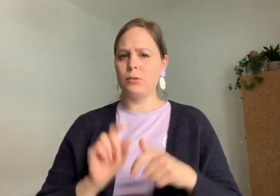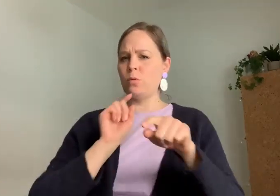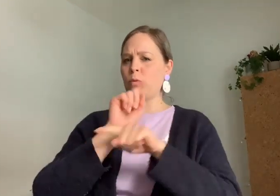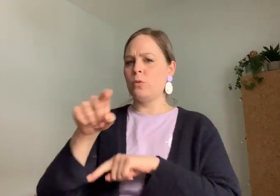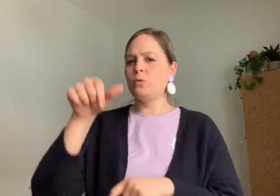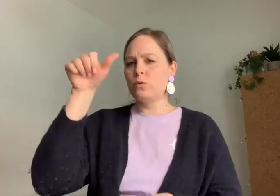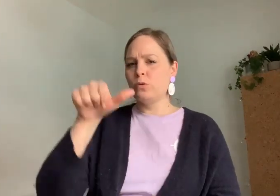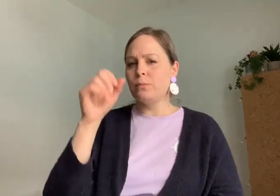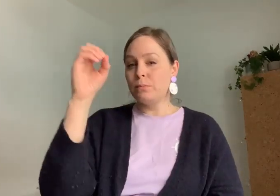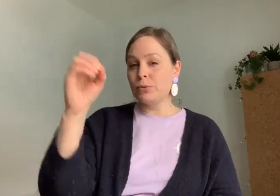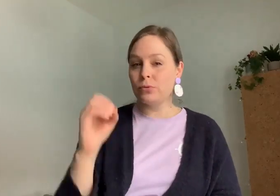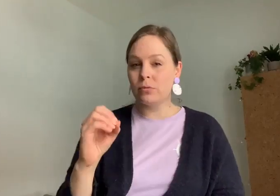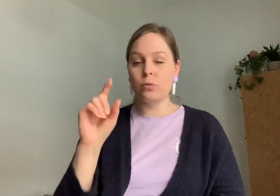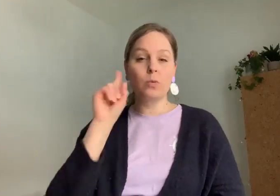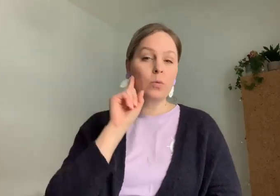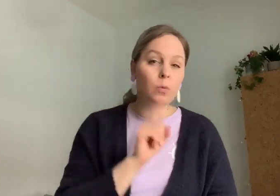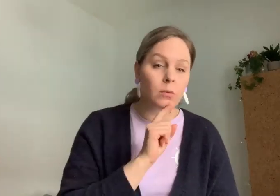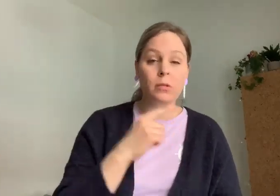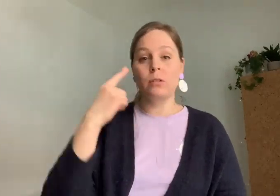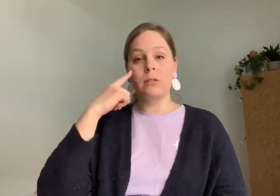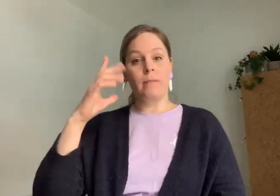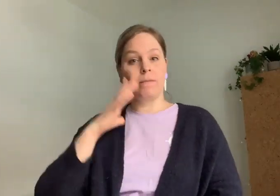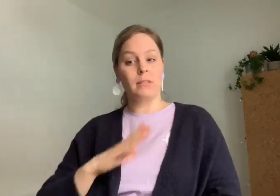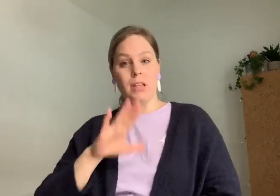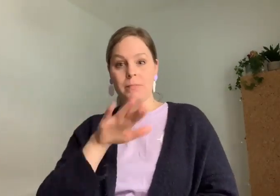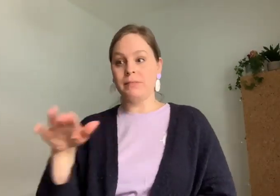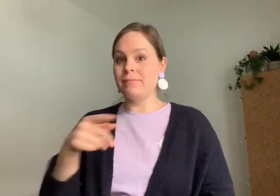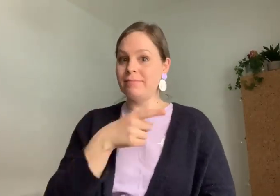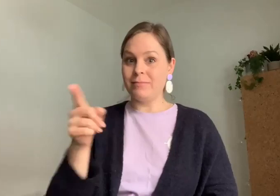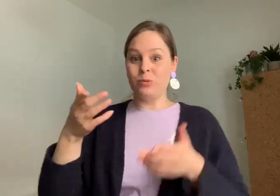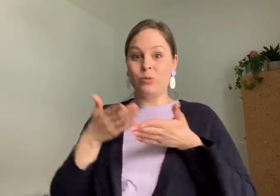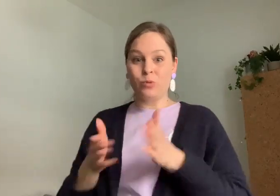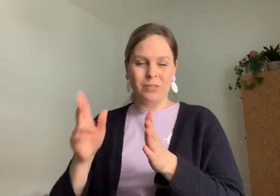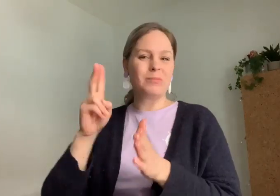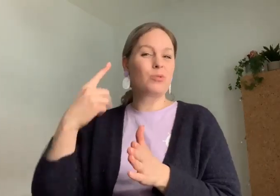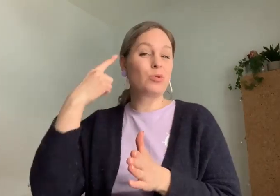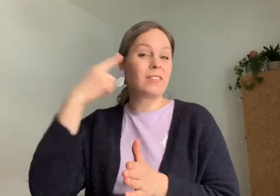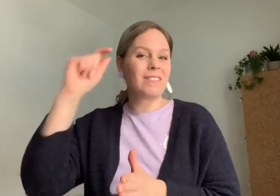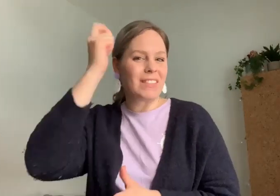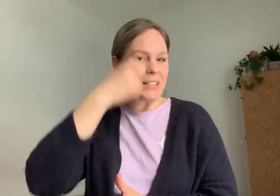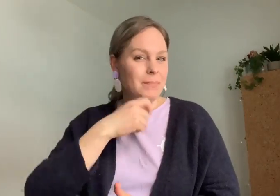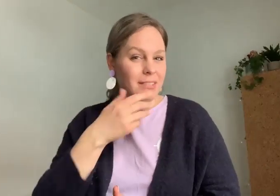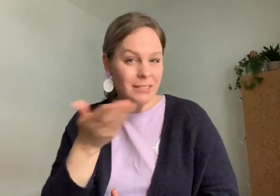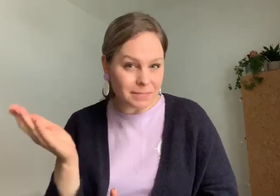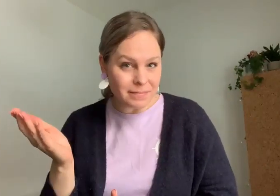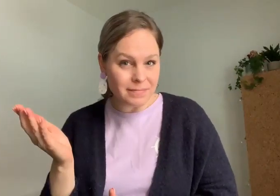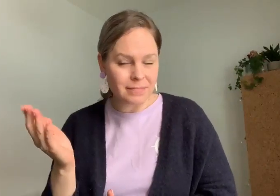Yli 90 % kuuroista ja kuulovammaisista lapsista syntyy kuuleville vanhemmille, -